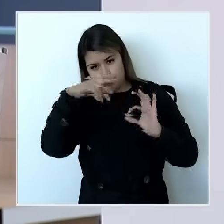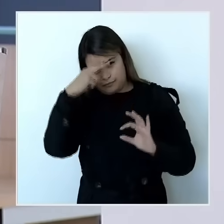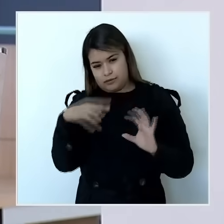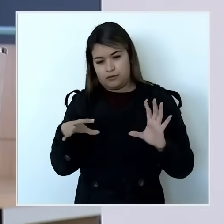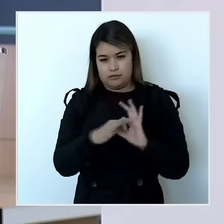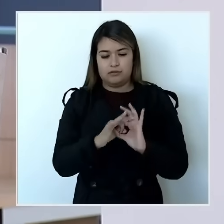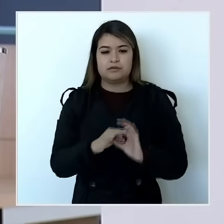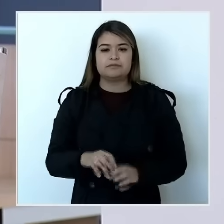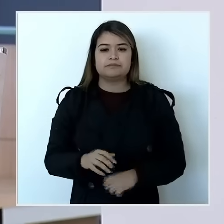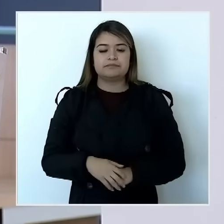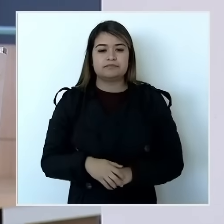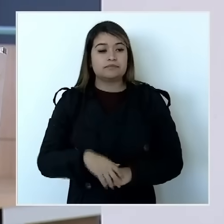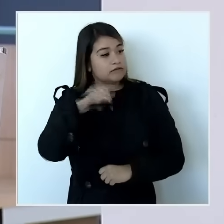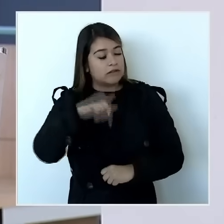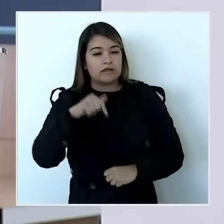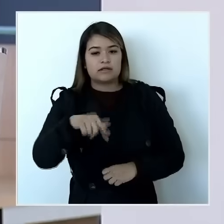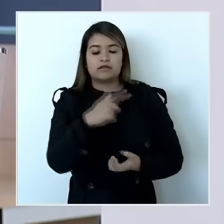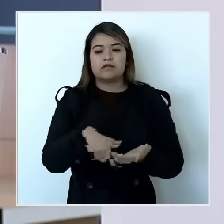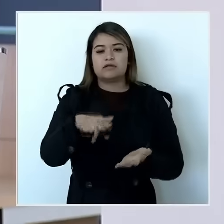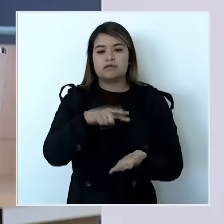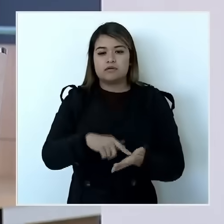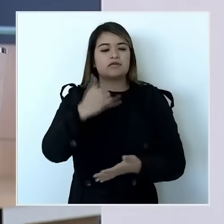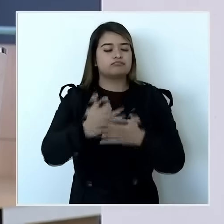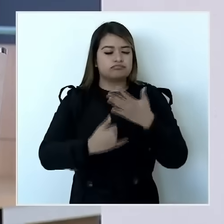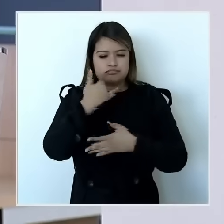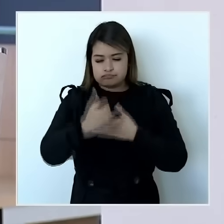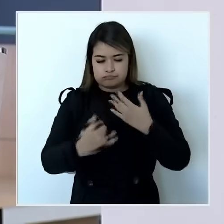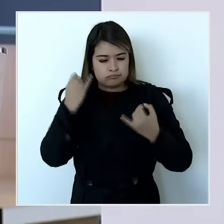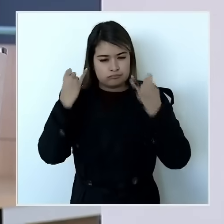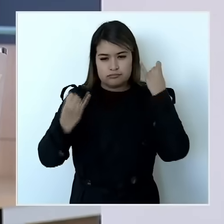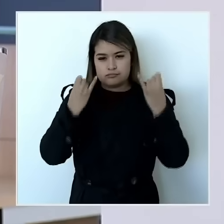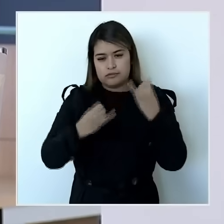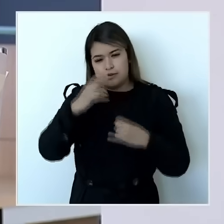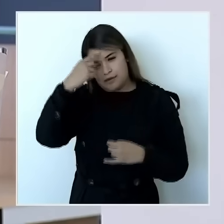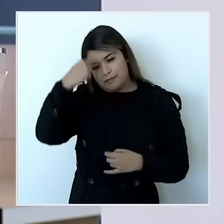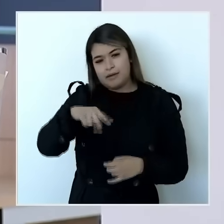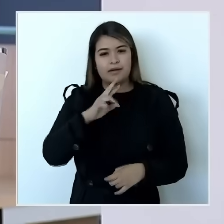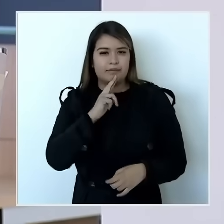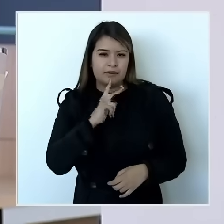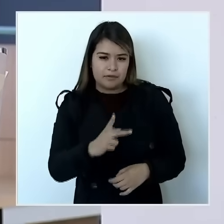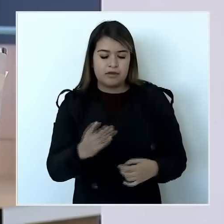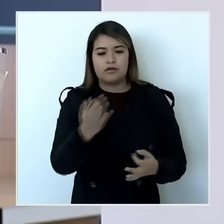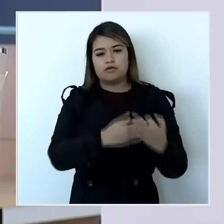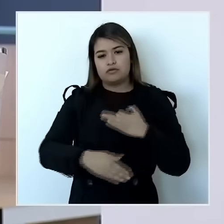supervisión y coordinación del sistema aduanero nacional, consolidando procesos más ordenados,